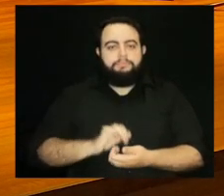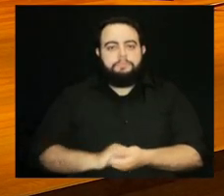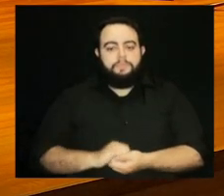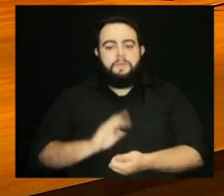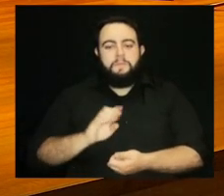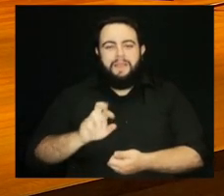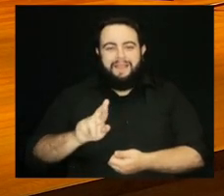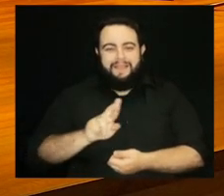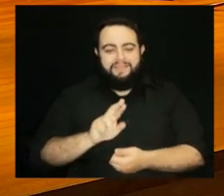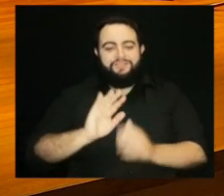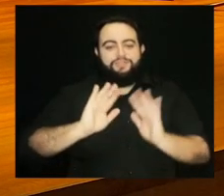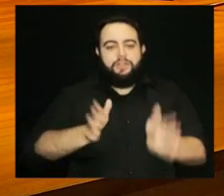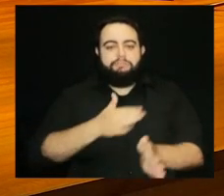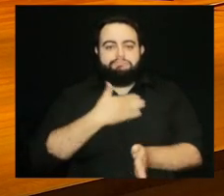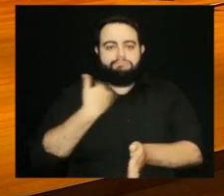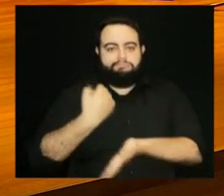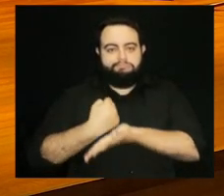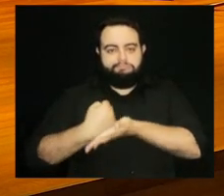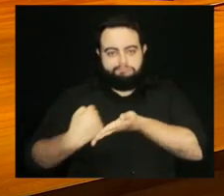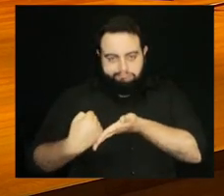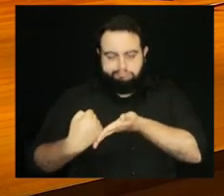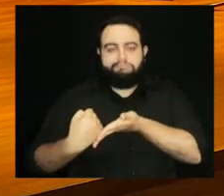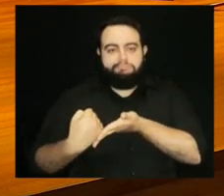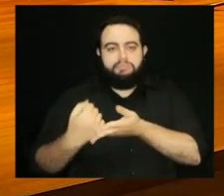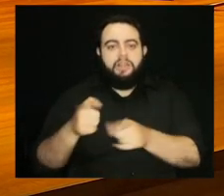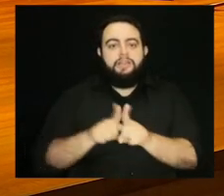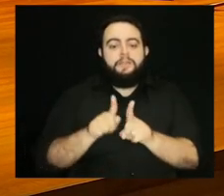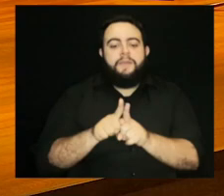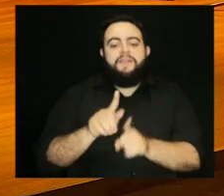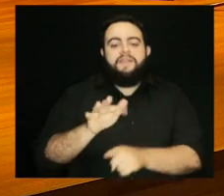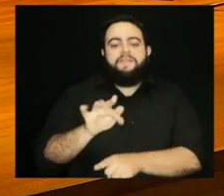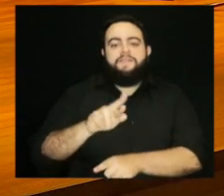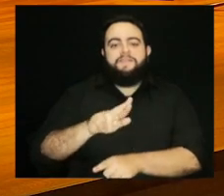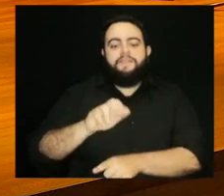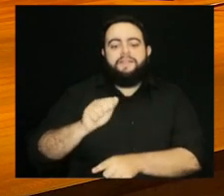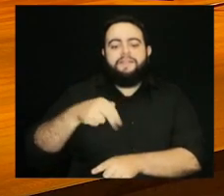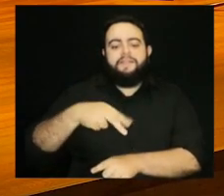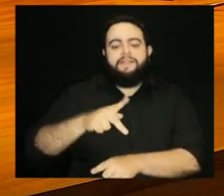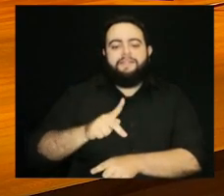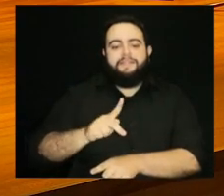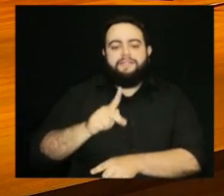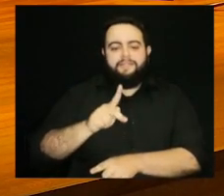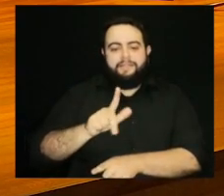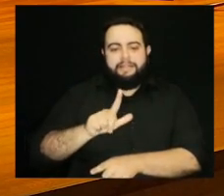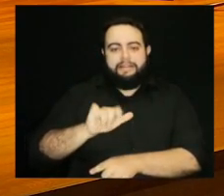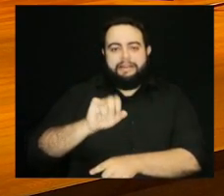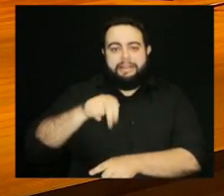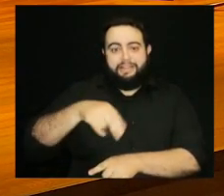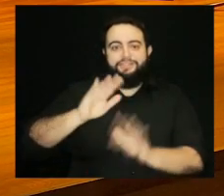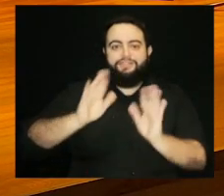morrido, o Benjamin Franklin já tinha descoberto a eletricidade né e aqui não tinha nada